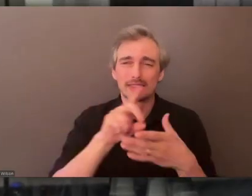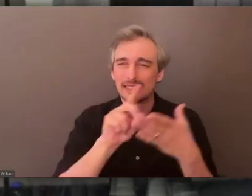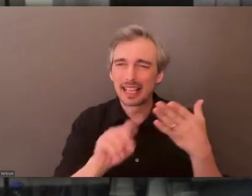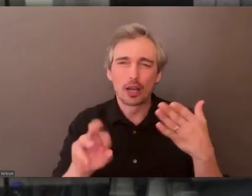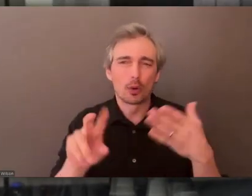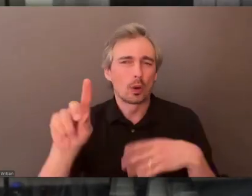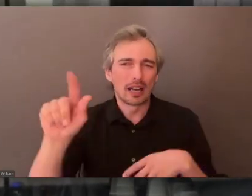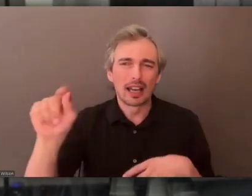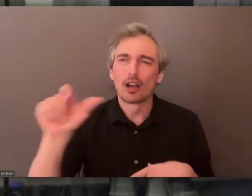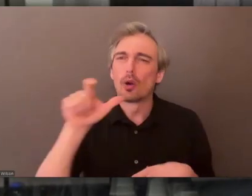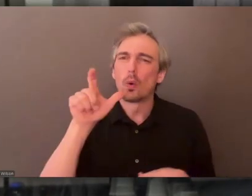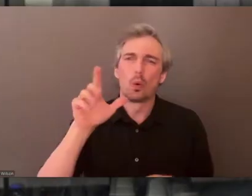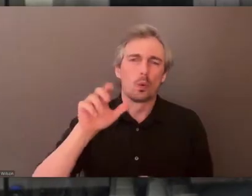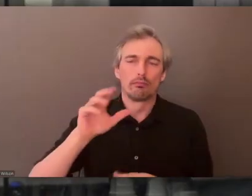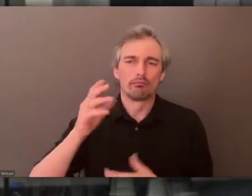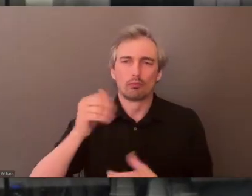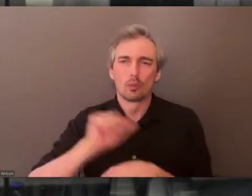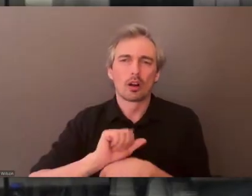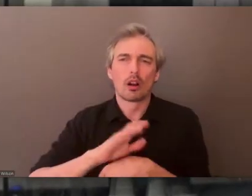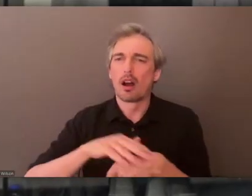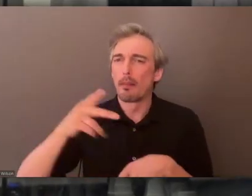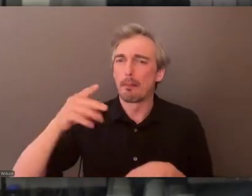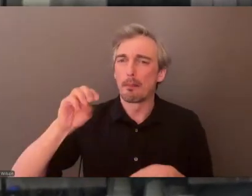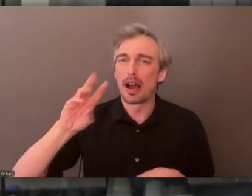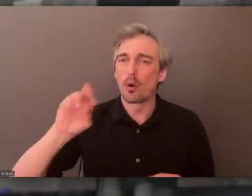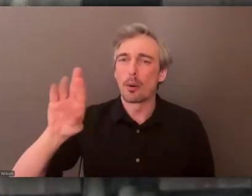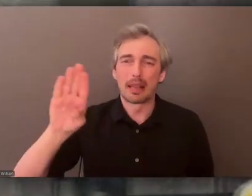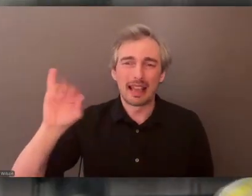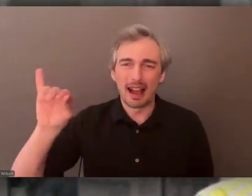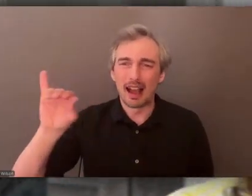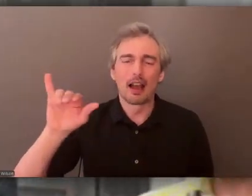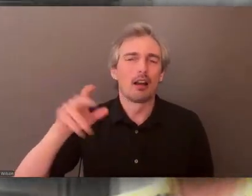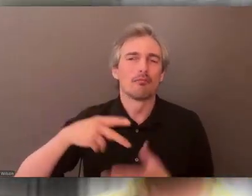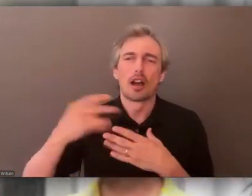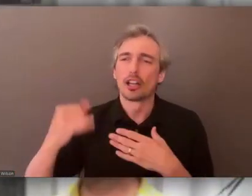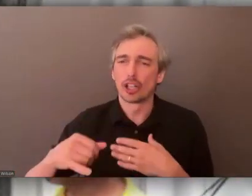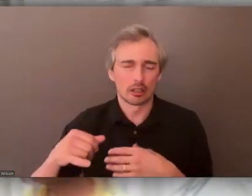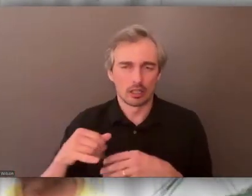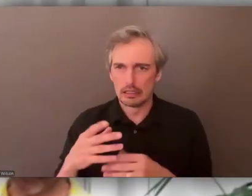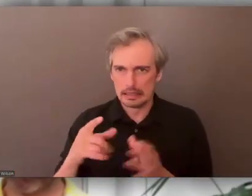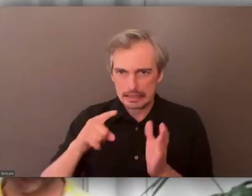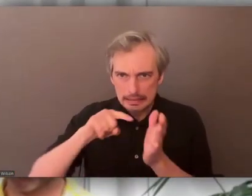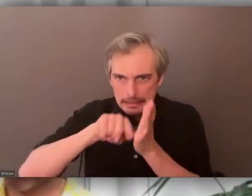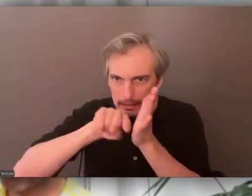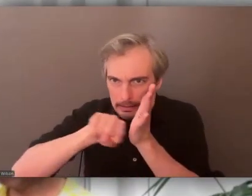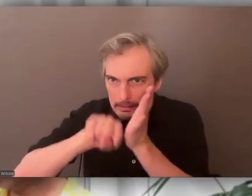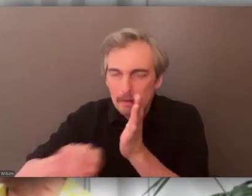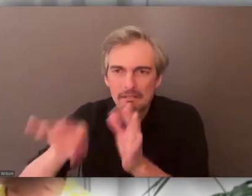そういった人たちを見つけて、つながりを作り、信頼関係を築いてください。 そうすれば、本当に一緒に会話ができるようになります。